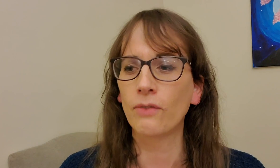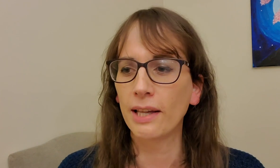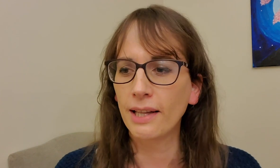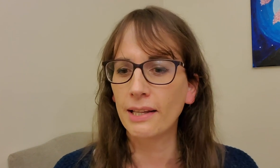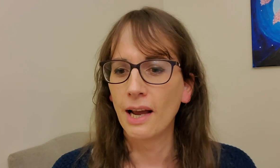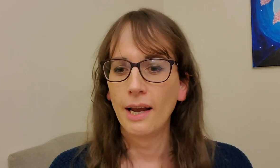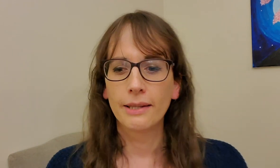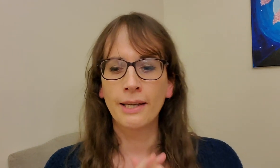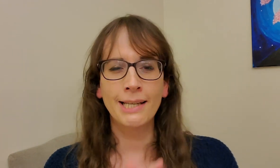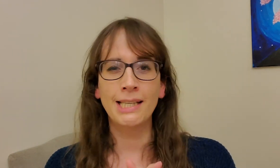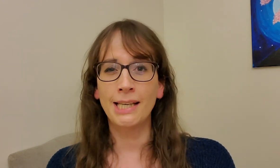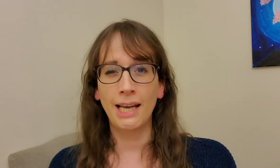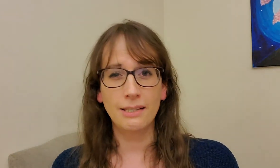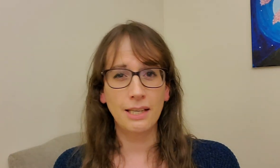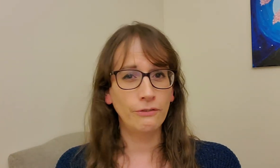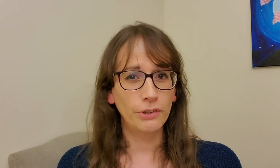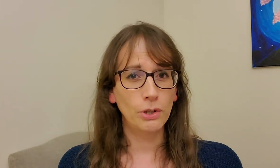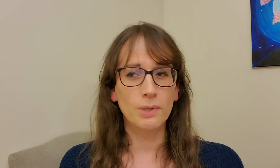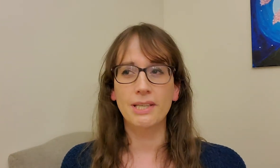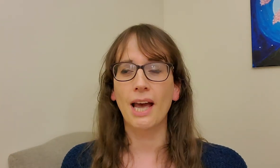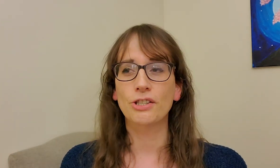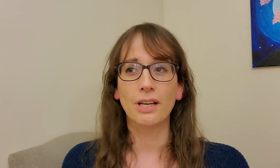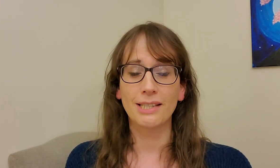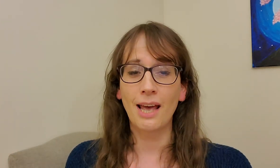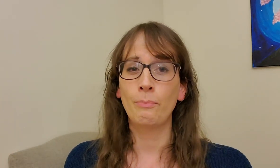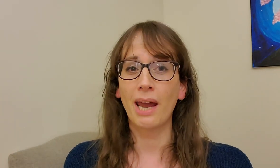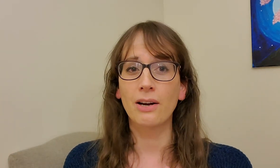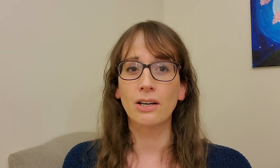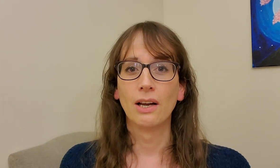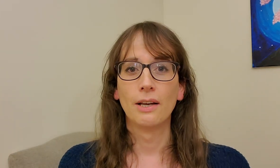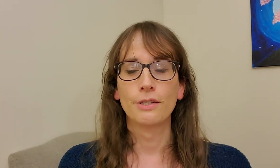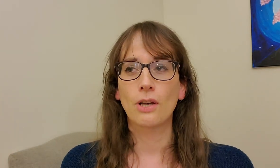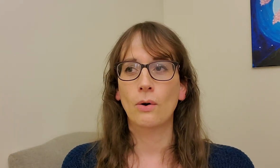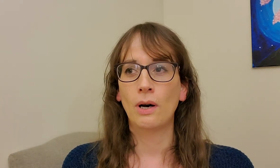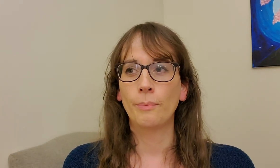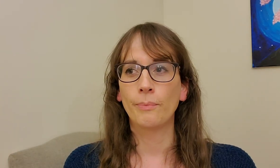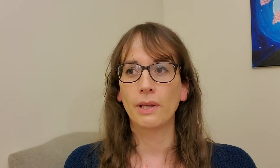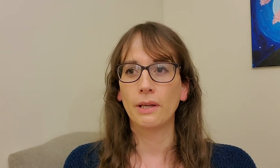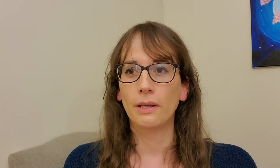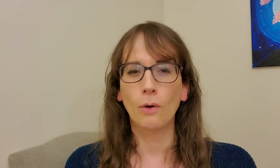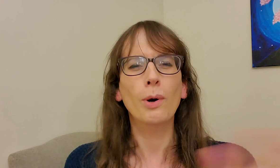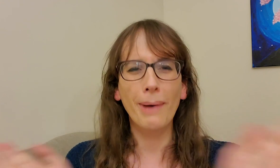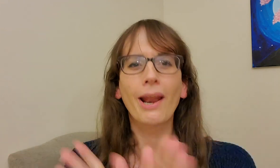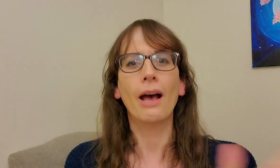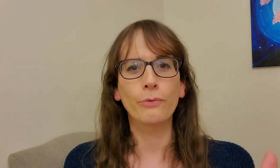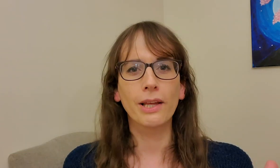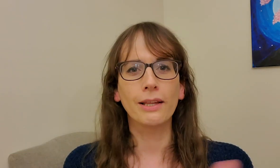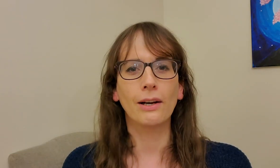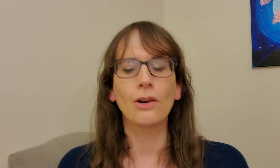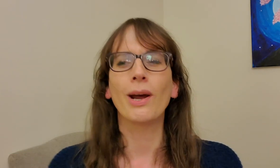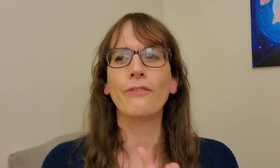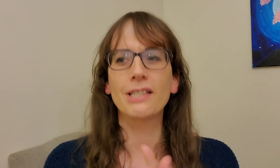Pero luego leí que la gripe de 1918 fue en realidad diez veces peor. Estamos a mitad de camino,